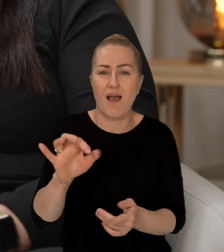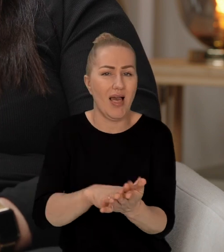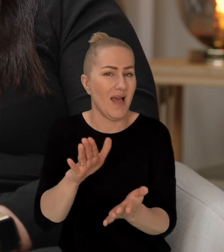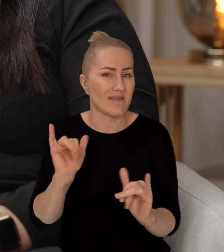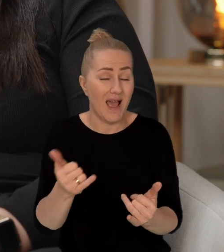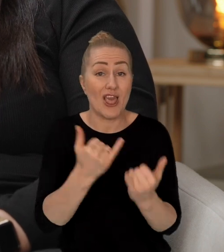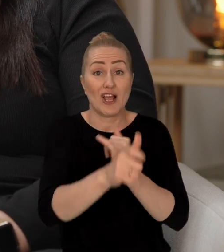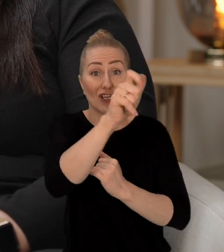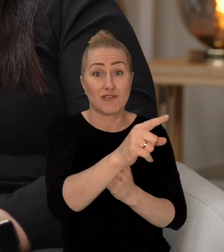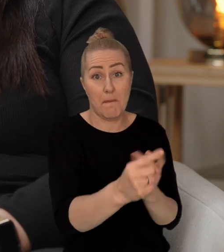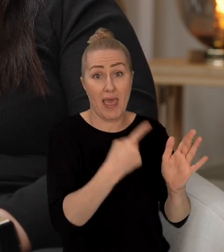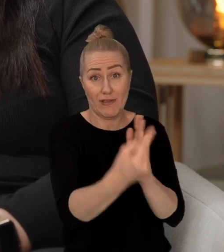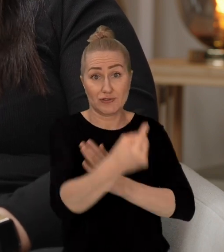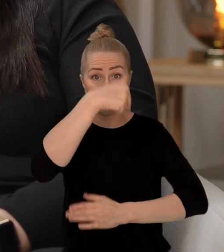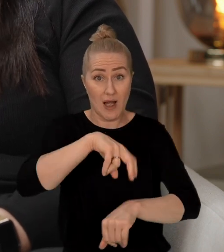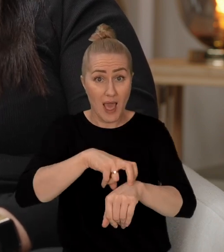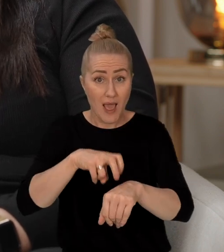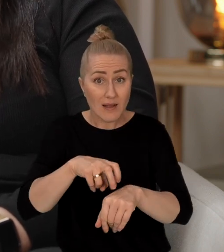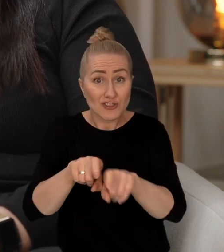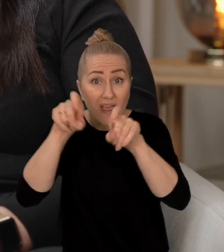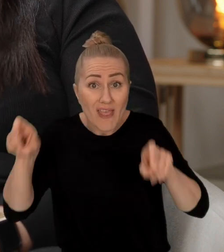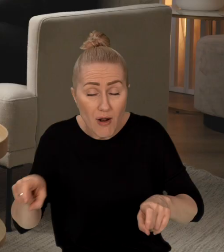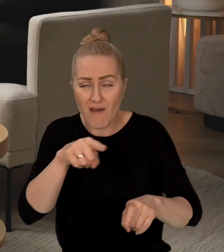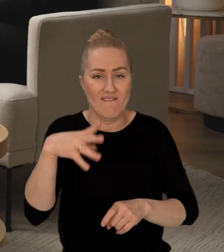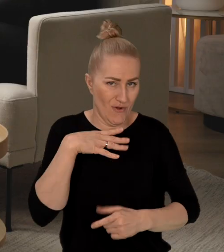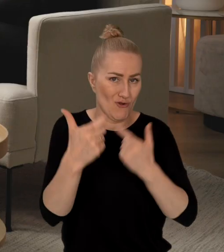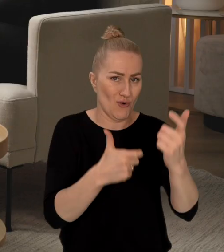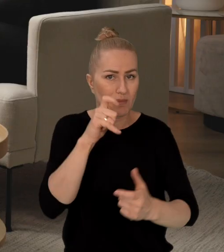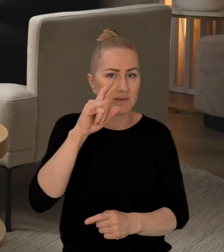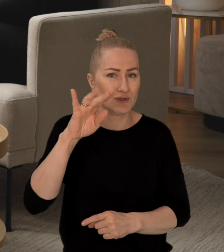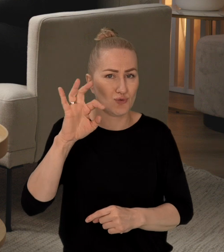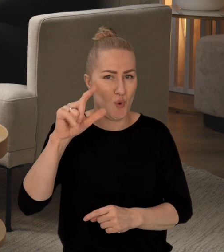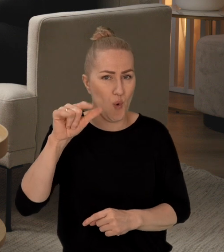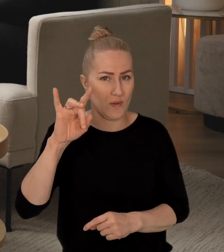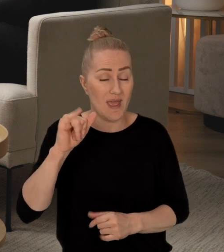w życiu u ginekologa, to warto jednak tą cytologię wziąć. Jeżeli jest to